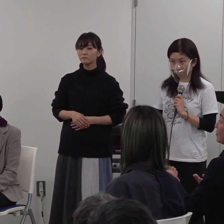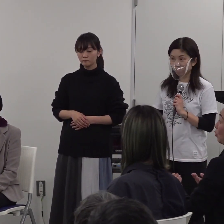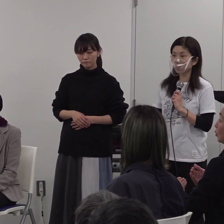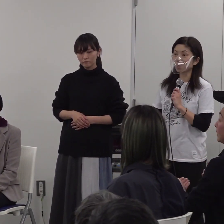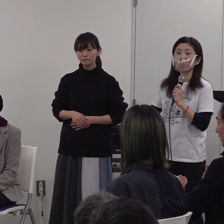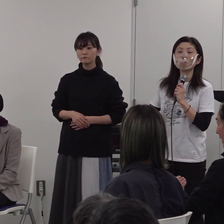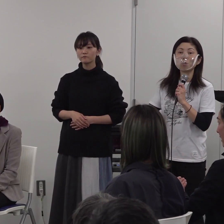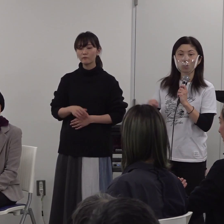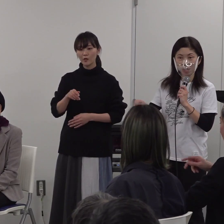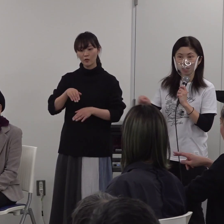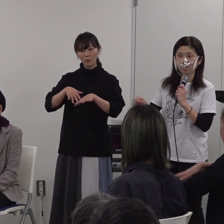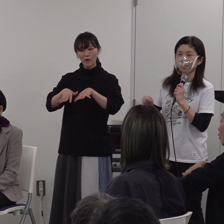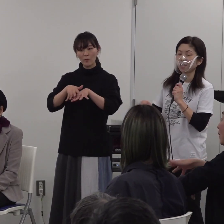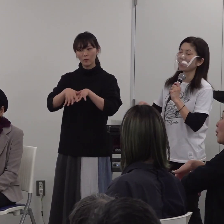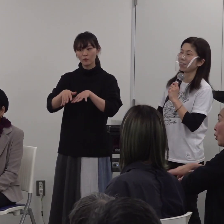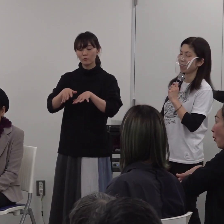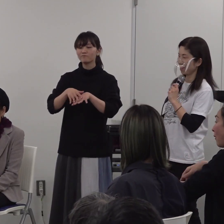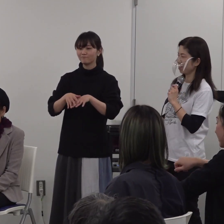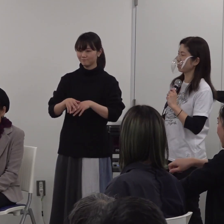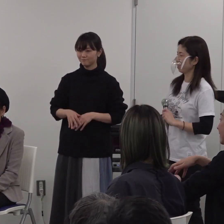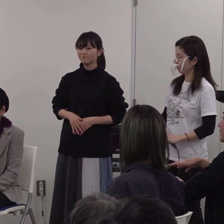橋爪）染物ね、されてたんです